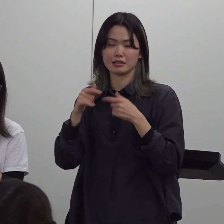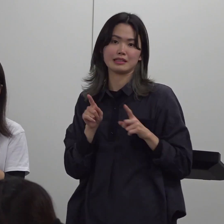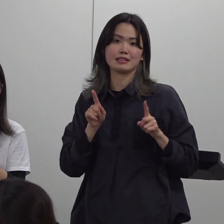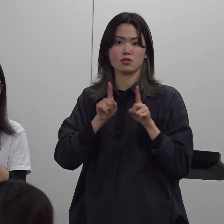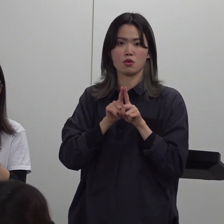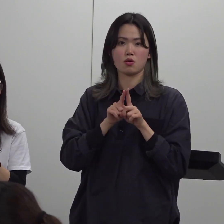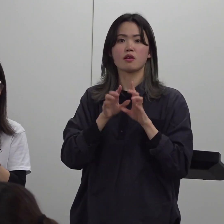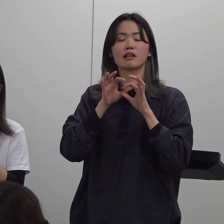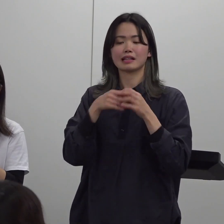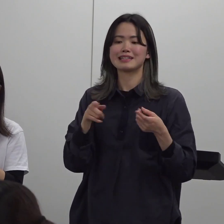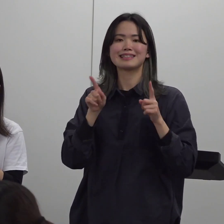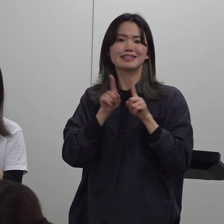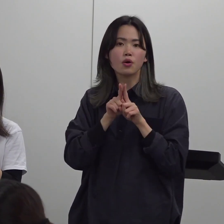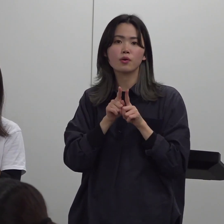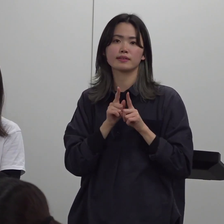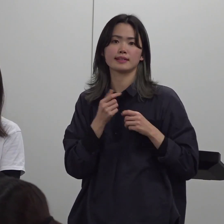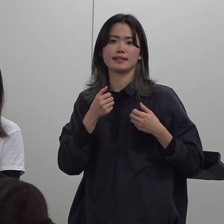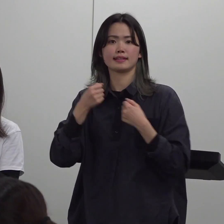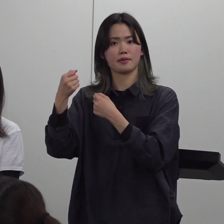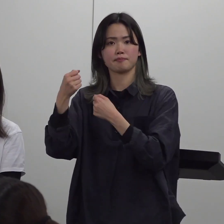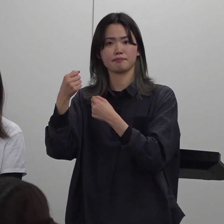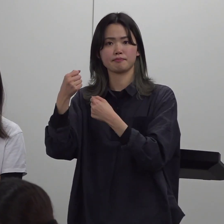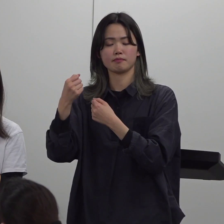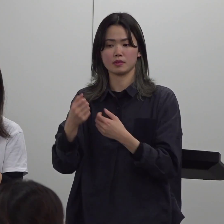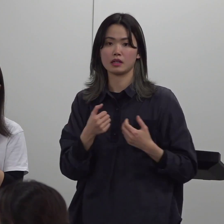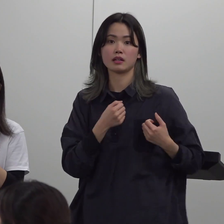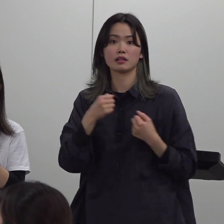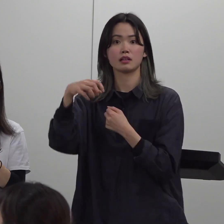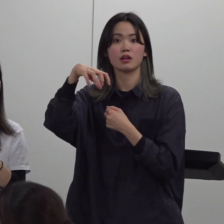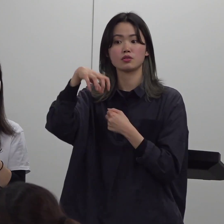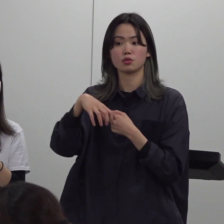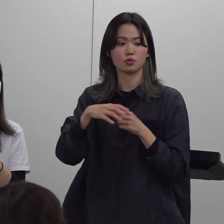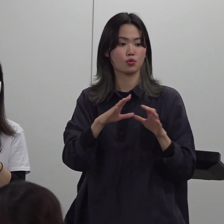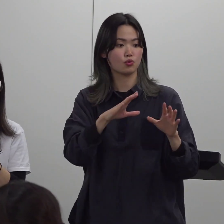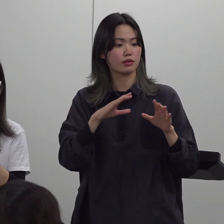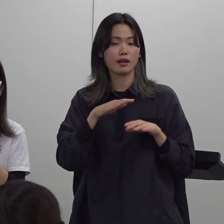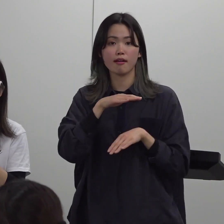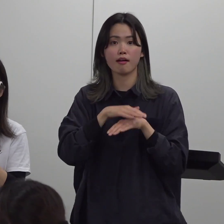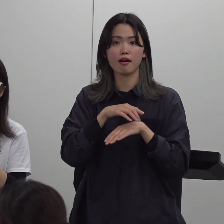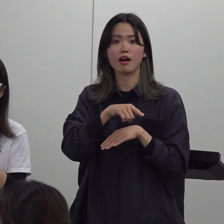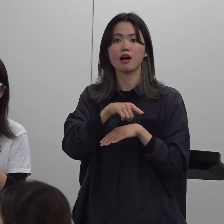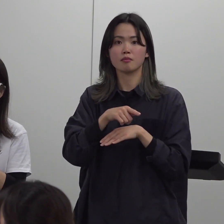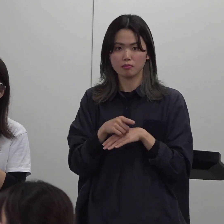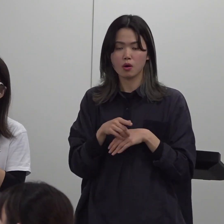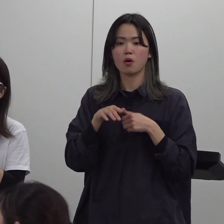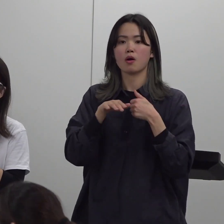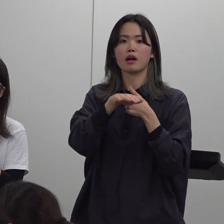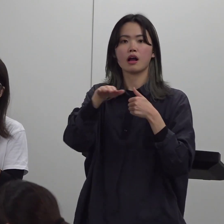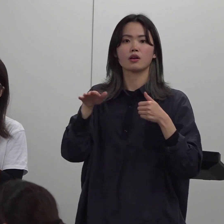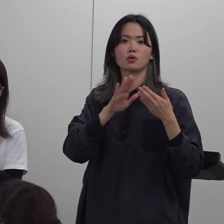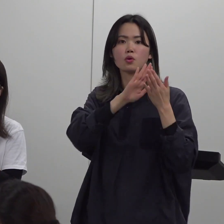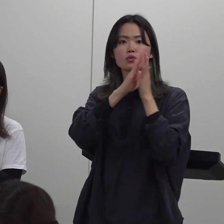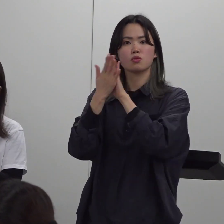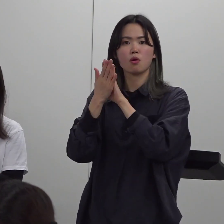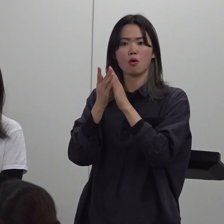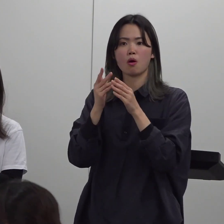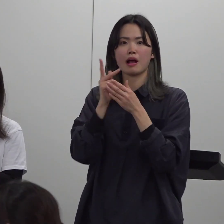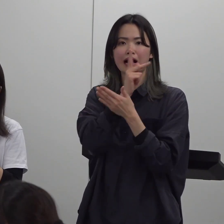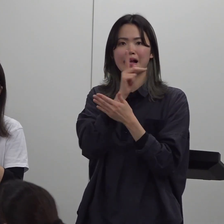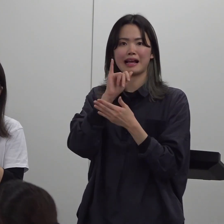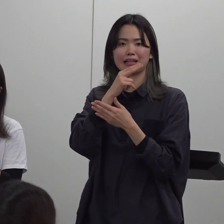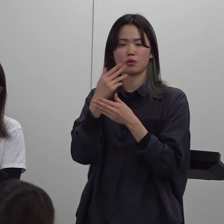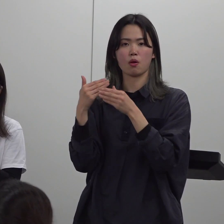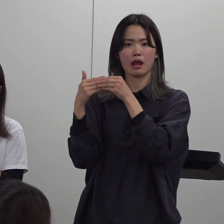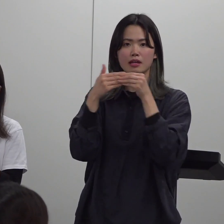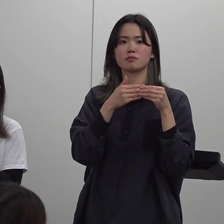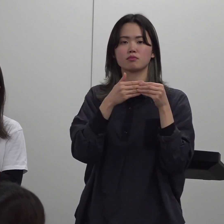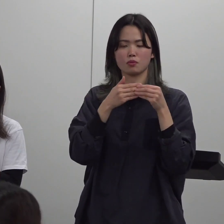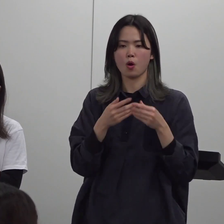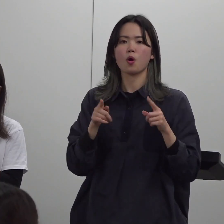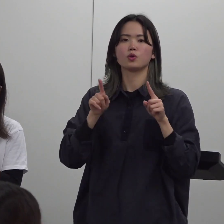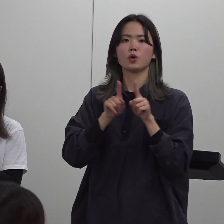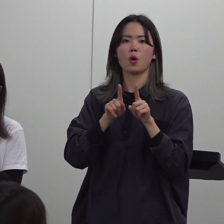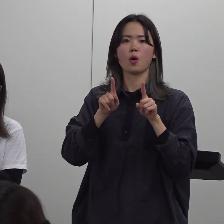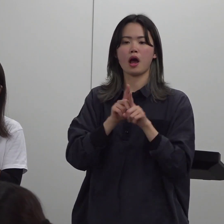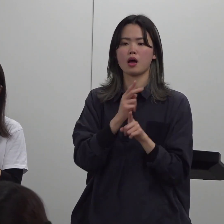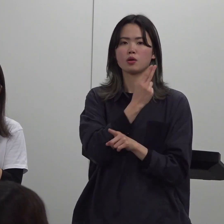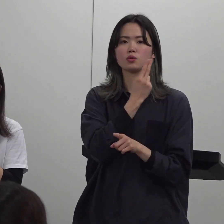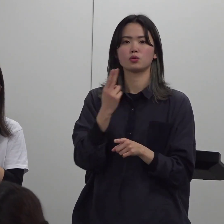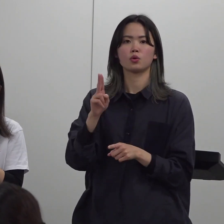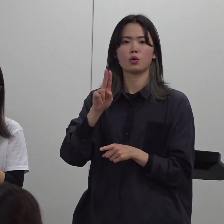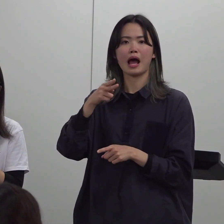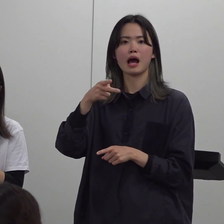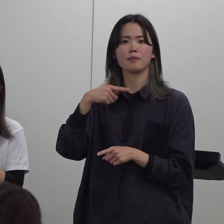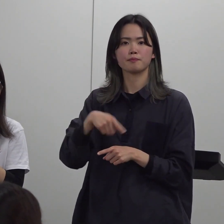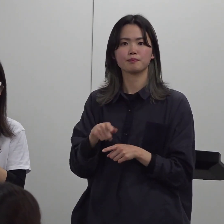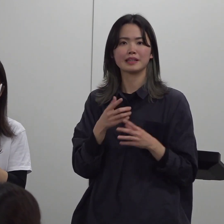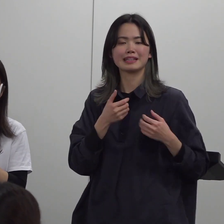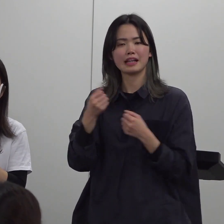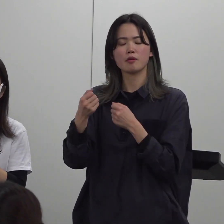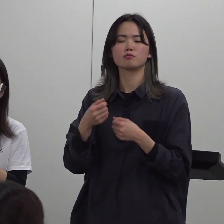避難所の受け入れに関しても環境省のガイドラインでは「同伴避難」「同伴で避難できる」となっています